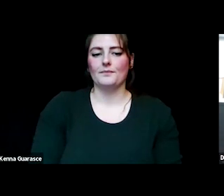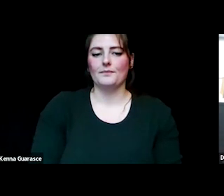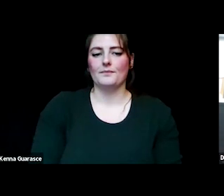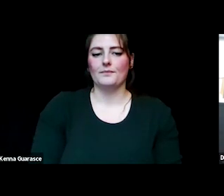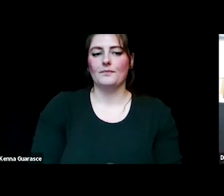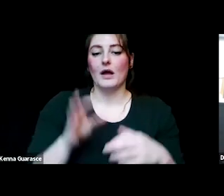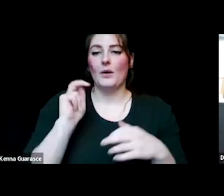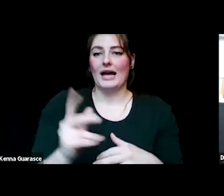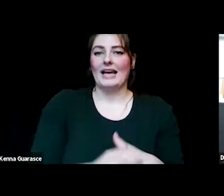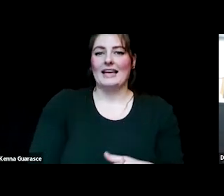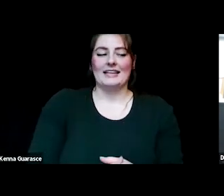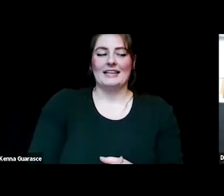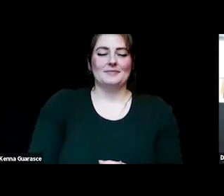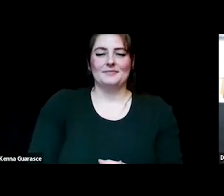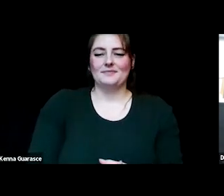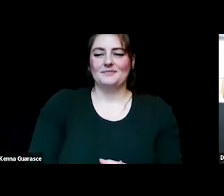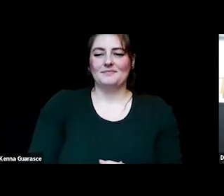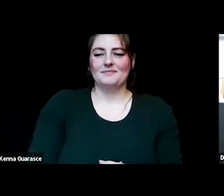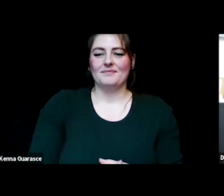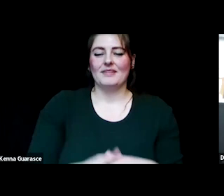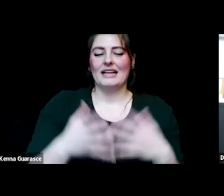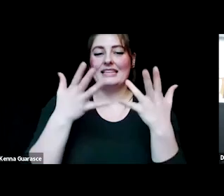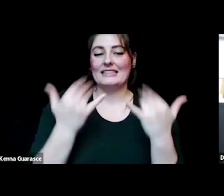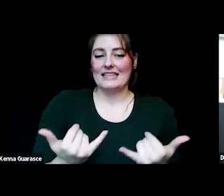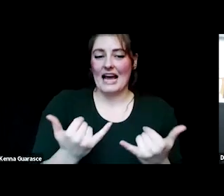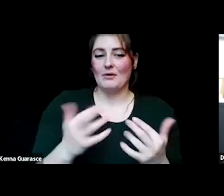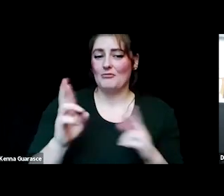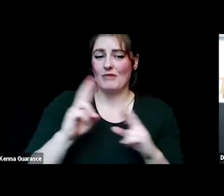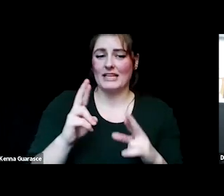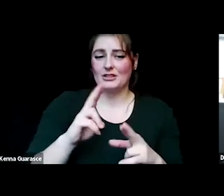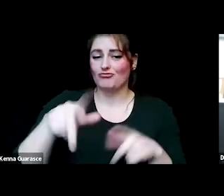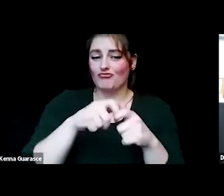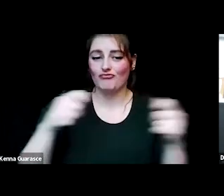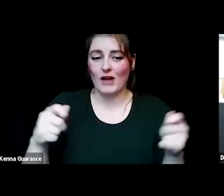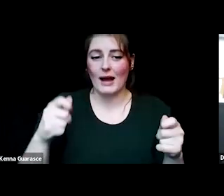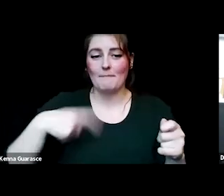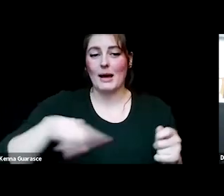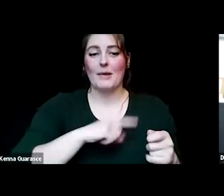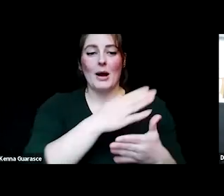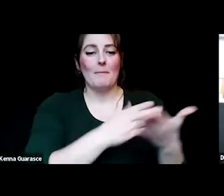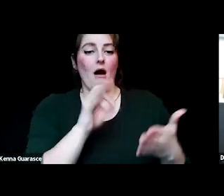Mientras concluimos nuestra sección de este seminario web y pasamos a la sección